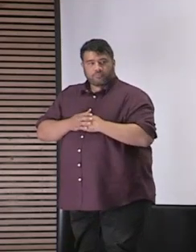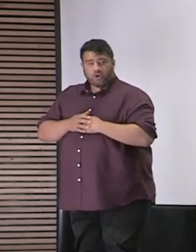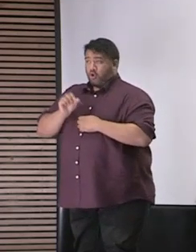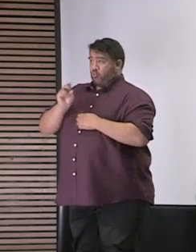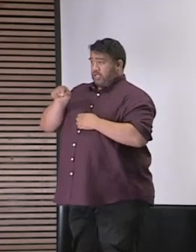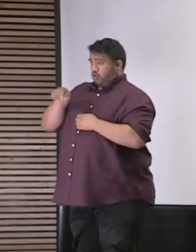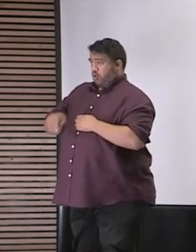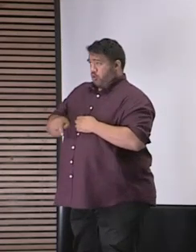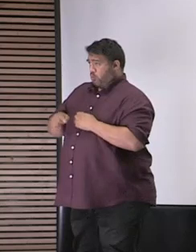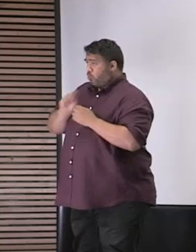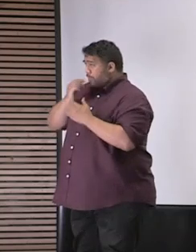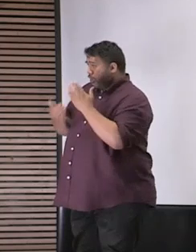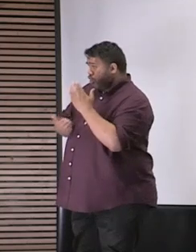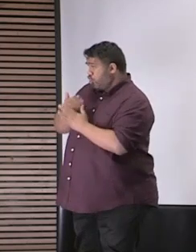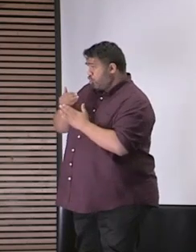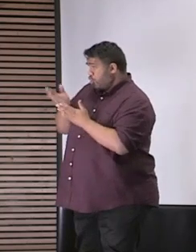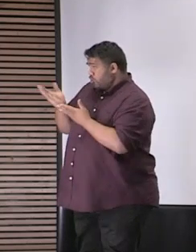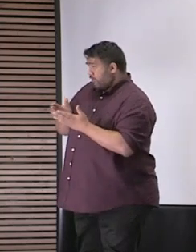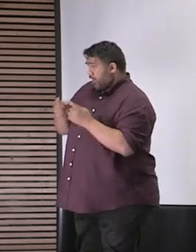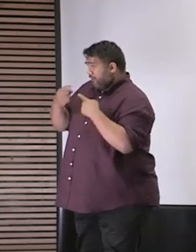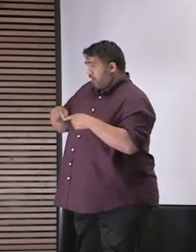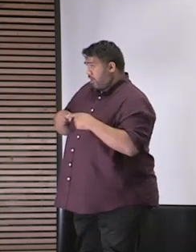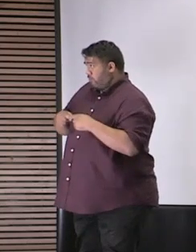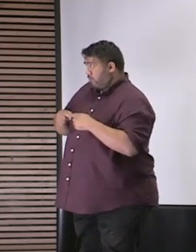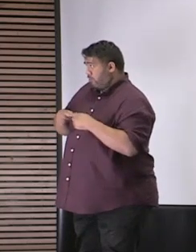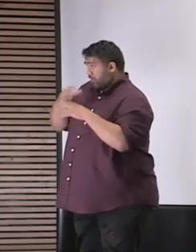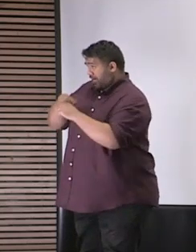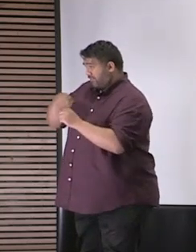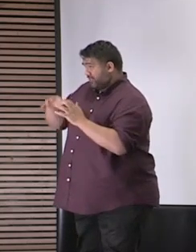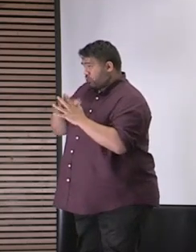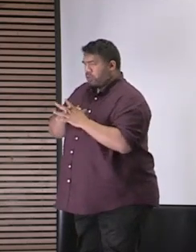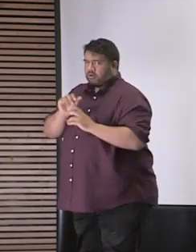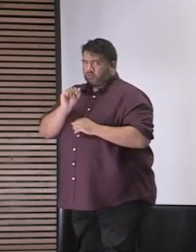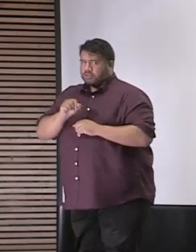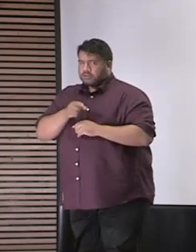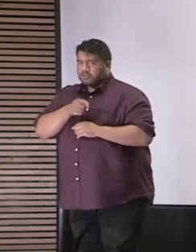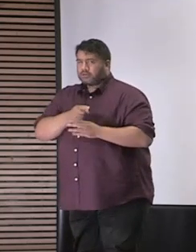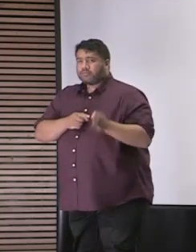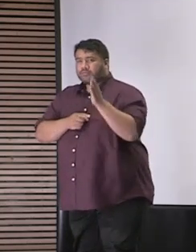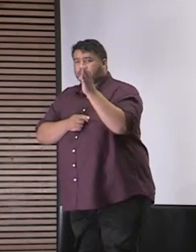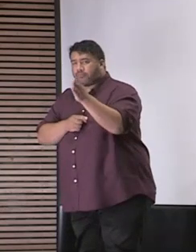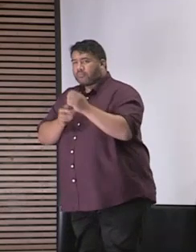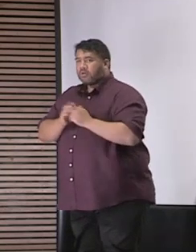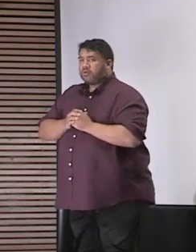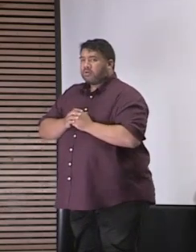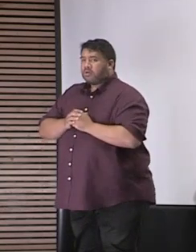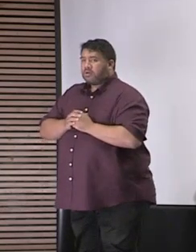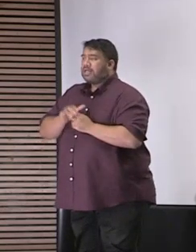agregar a eso, nos aseguraremos de tener una variedad de canales por los cuales las personas pueden acceder a esos servicios y también muy buena información sobre cómo hacerlo, no solo el 1737, sino que ya hay una variedad de canales en línea. recursos y